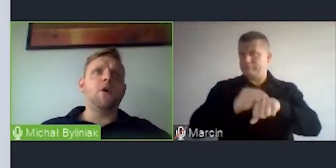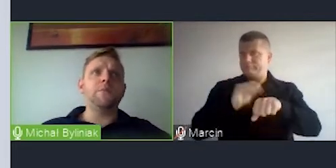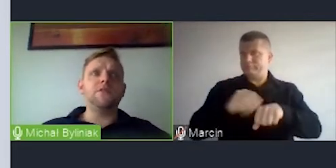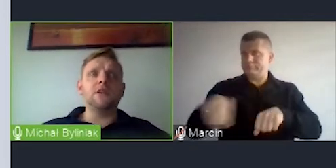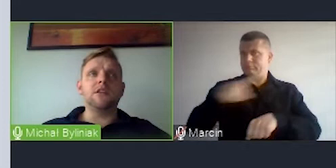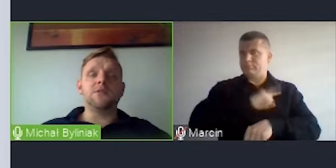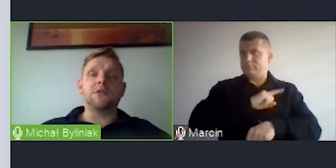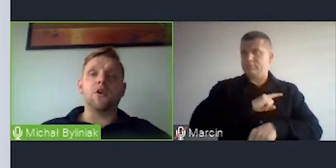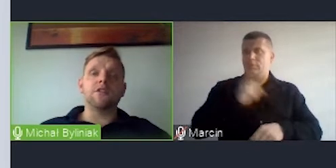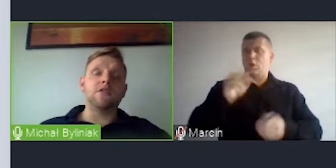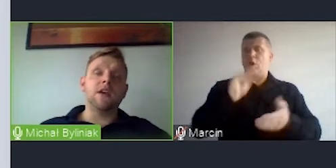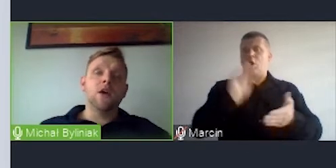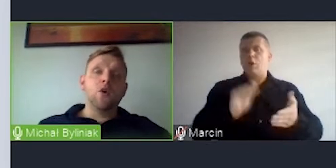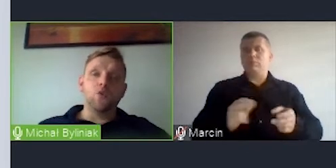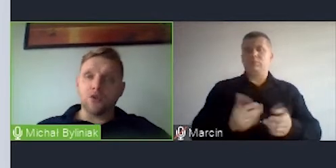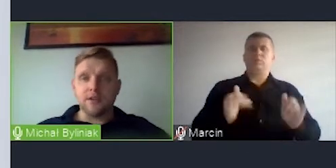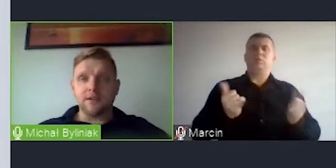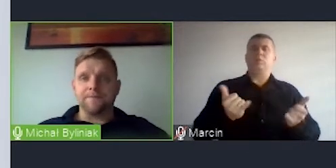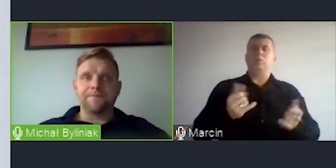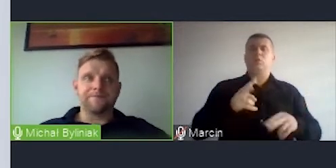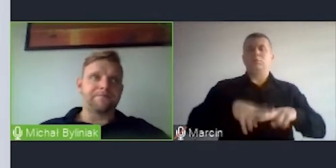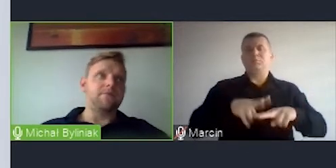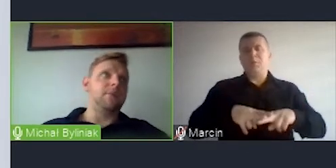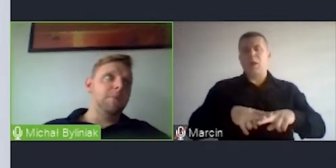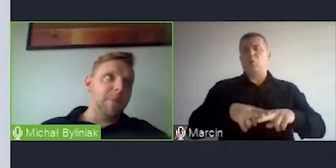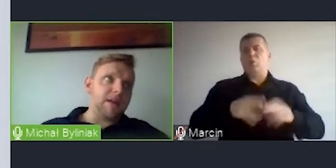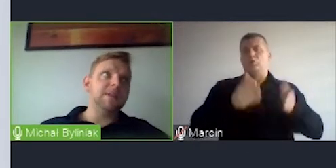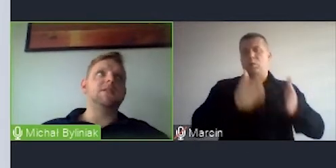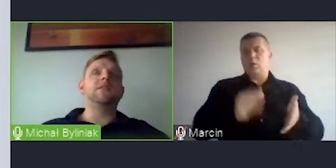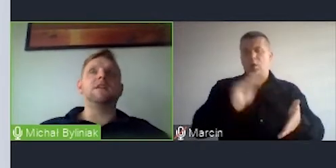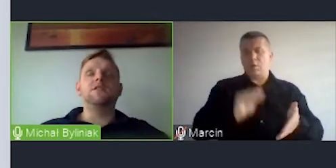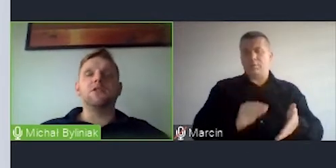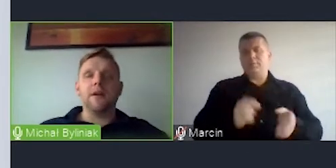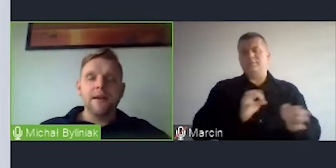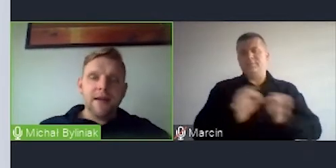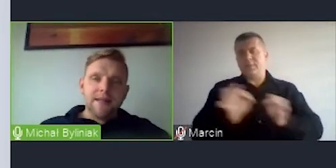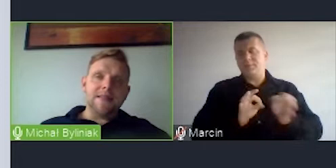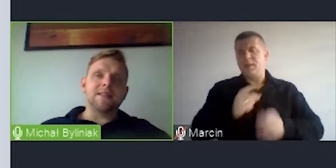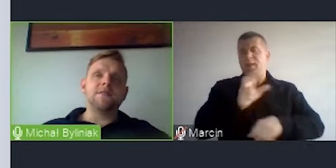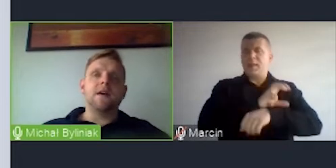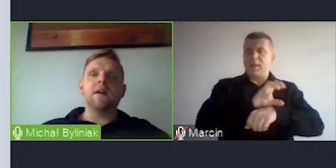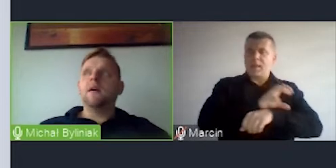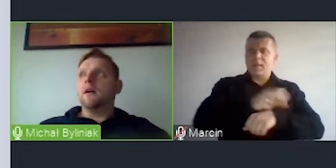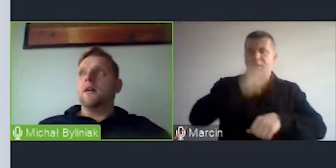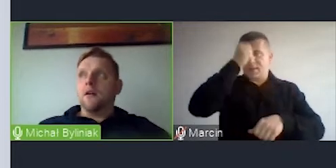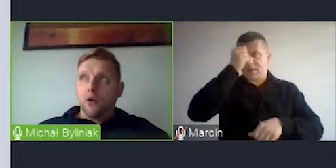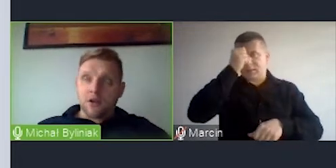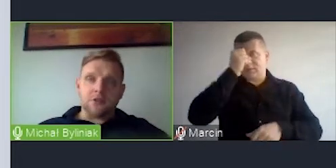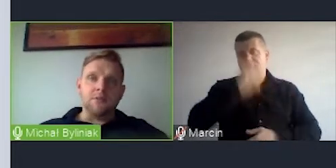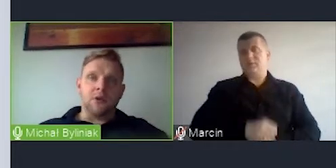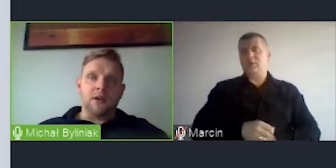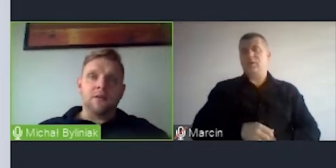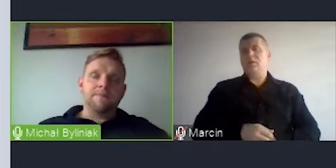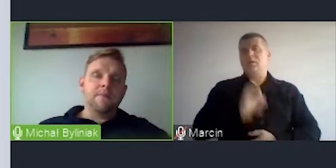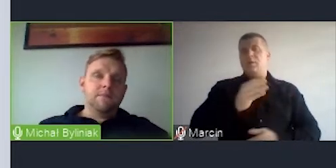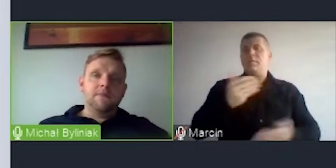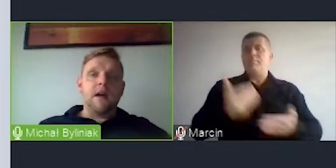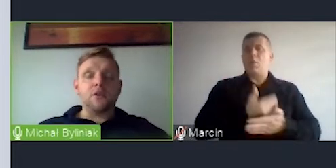bo opisujecie na przykład określone urządzenie i parametry techniczne, nazwę określony model,